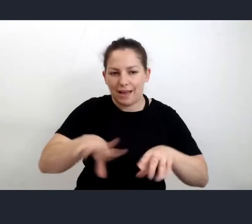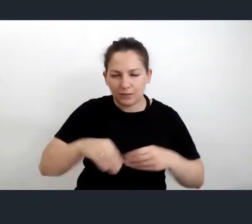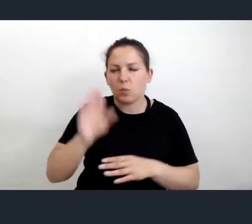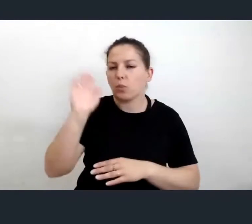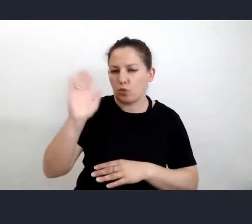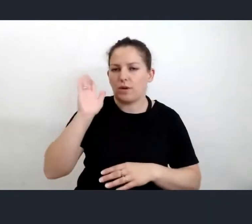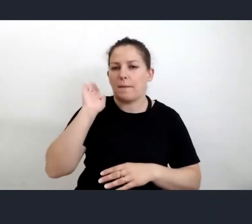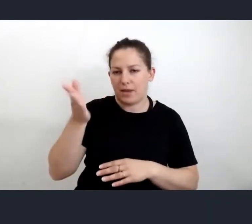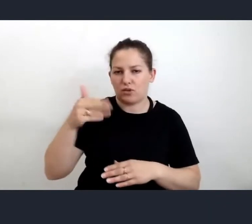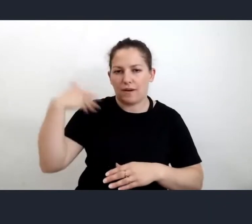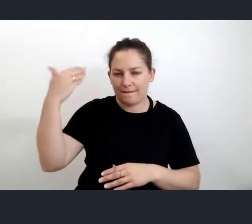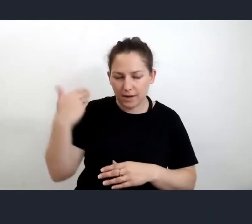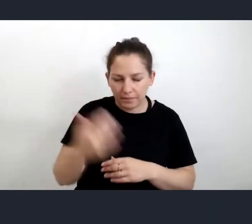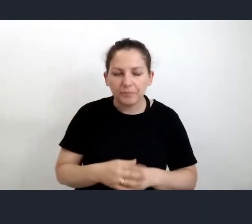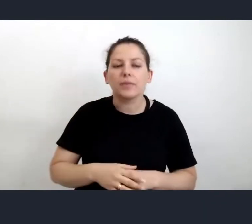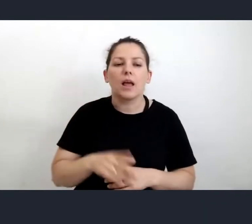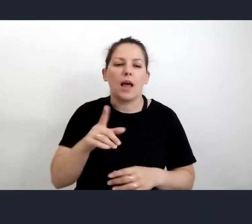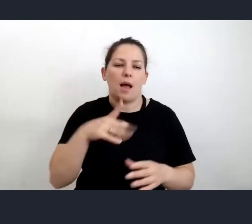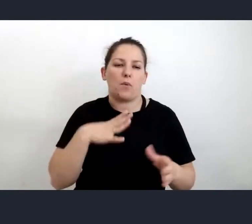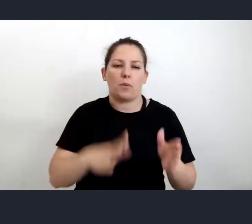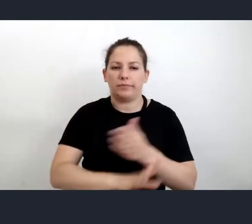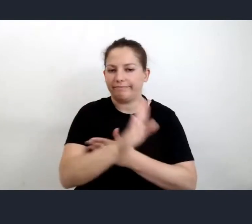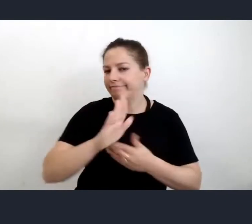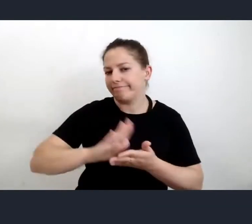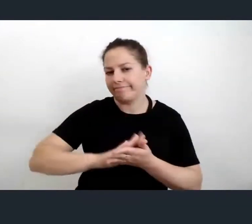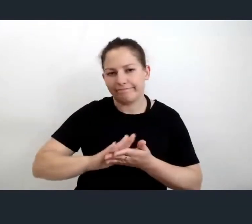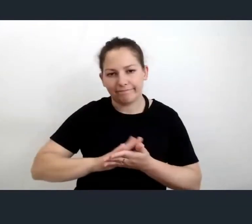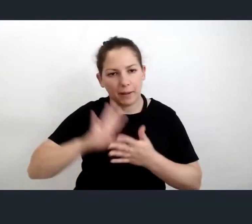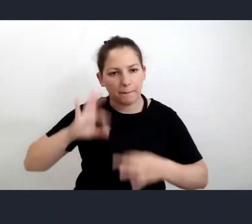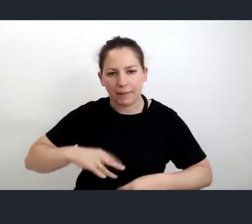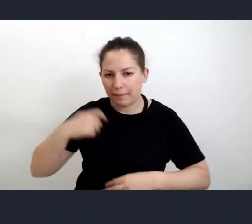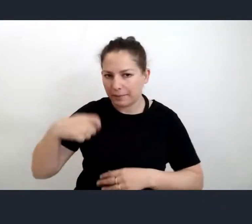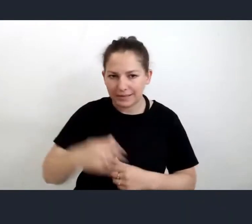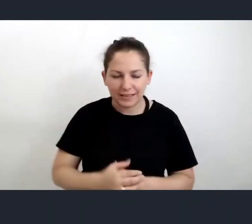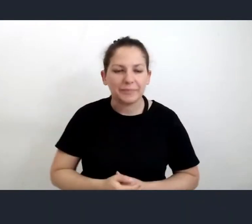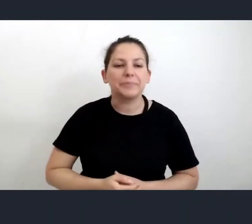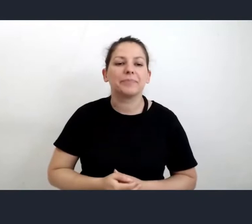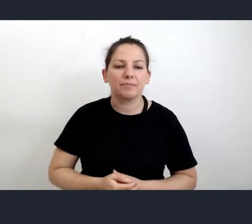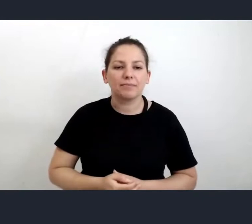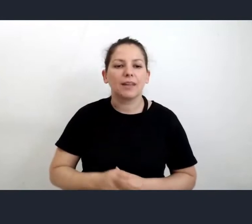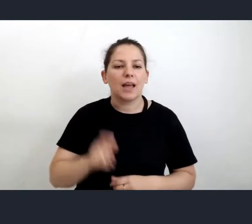natomiast tak został przedstawiony, przepraszam, panie prezydencie. Koledzy są stremowani.